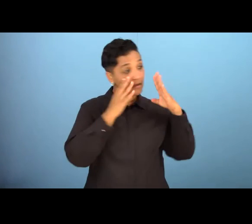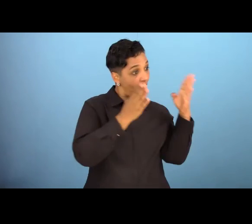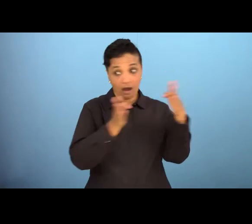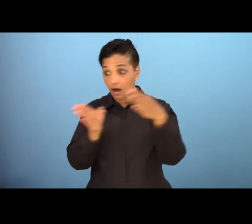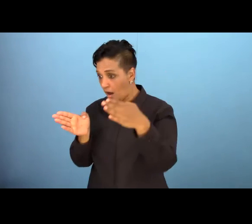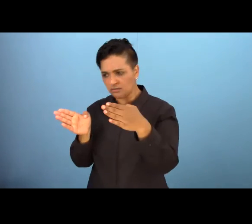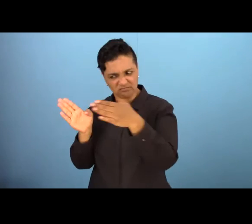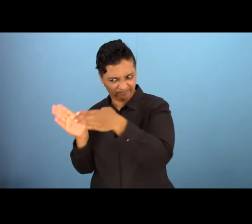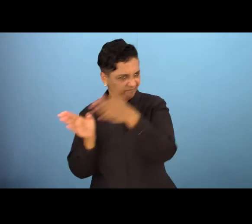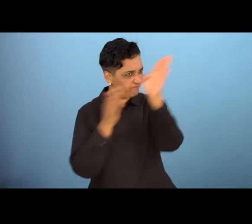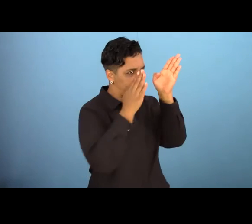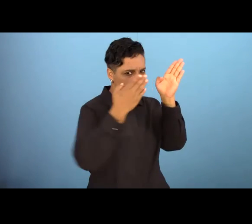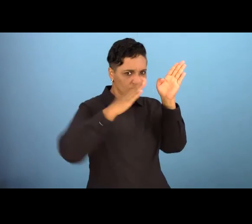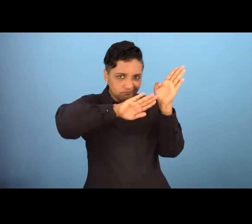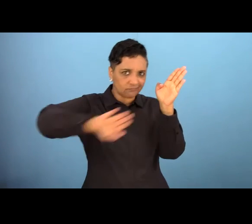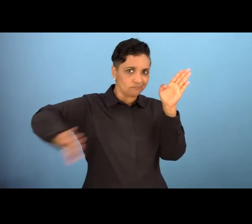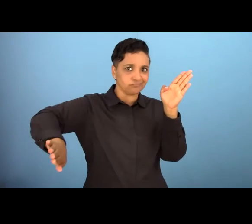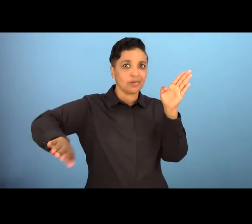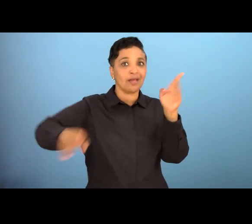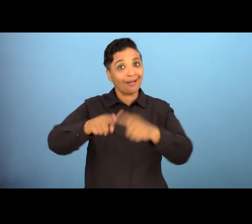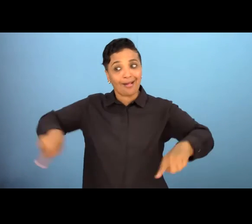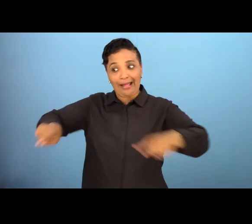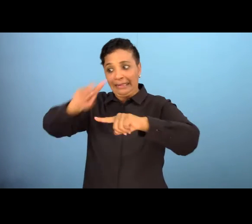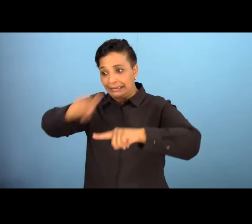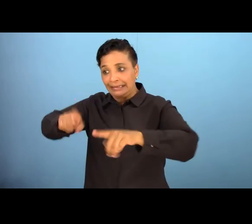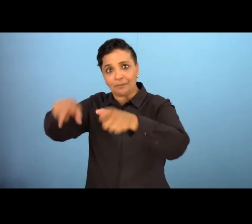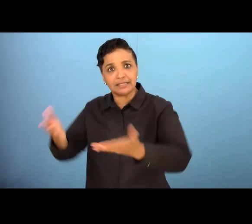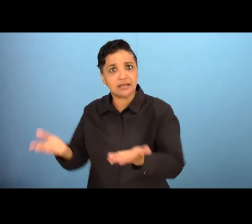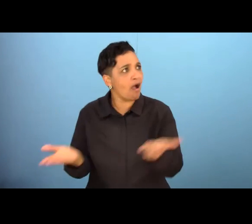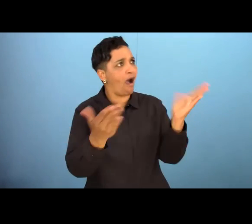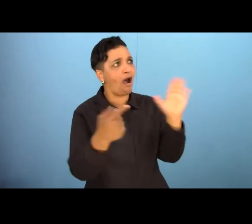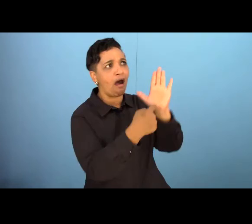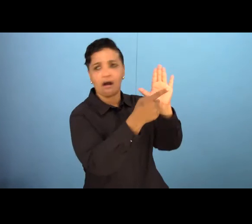abandonadas y descuidadas, por lo que el gobierno las olvidó por completo.